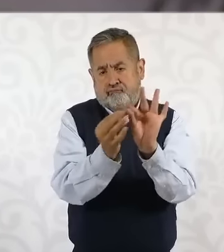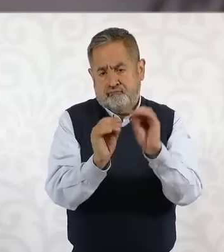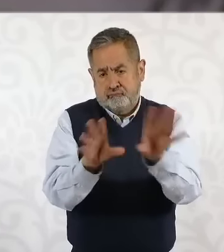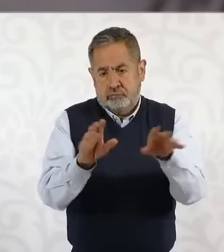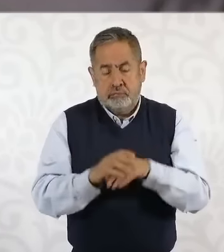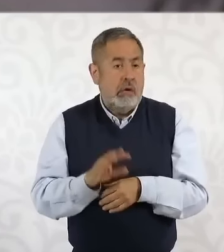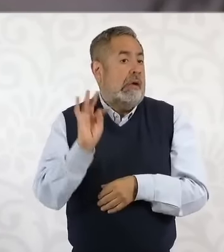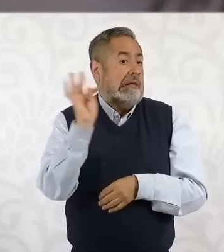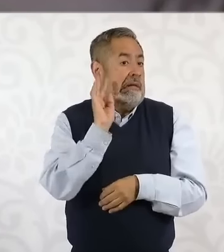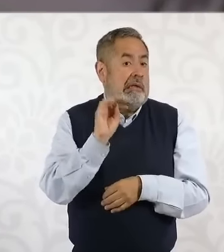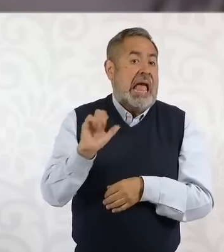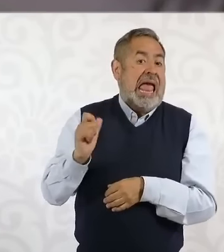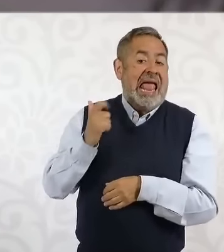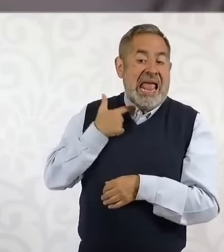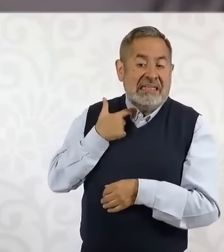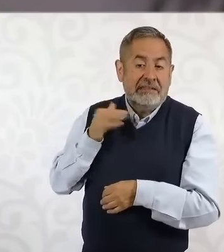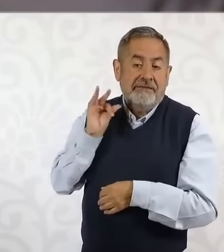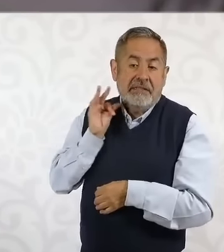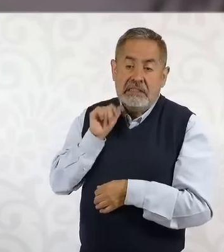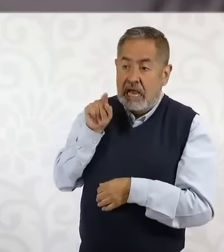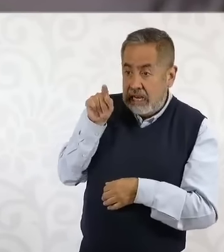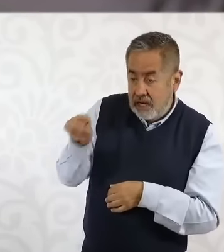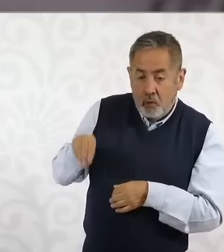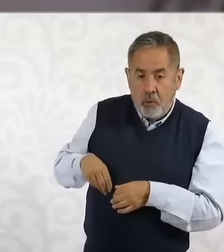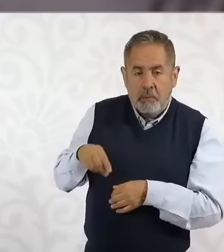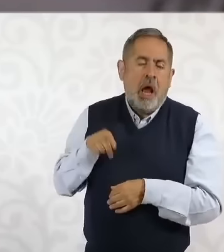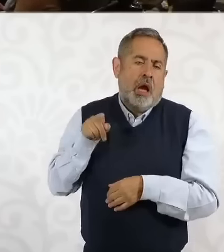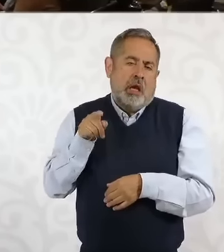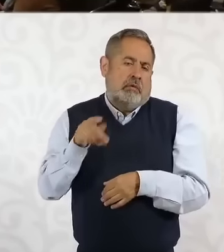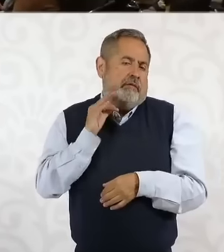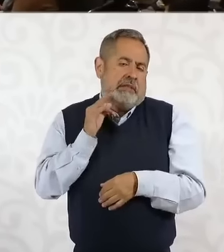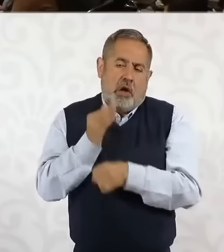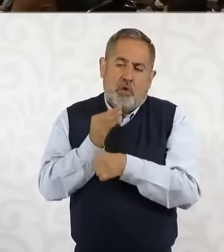alguna responsabilidad pues tiene que determinarlo la propia fiscalía. Estas fallas, ¿cómo afectan